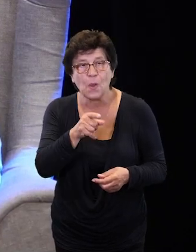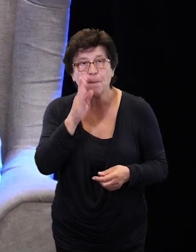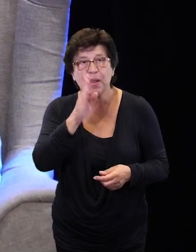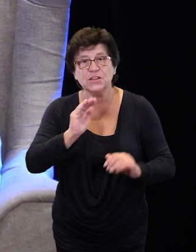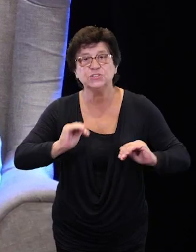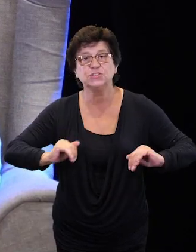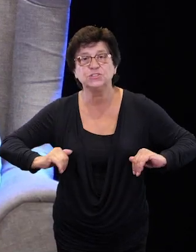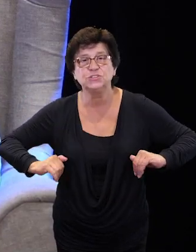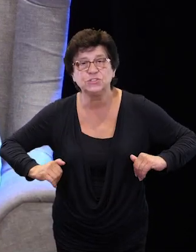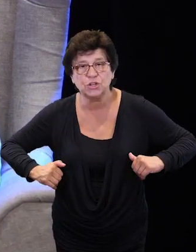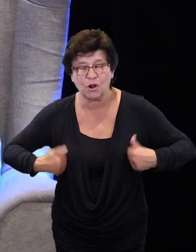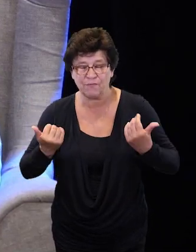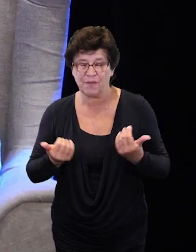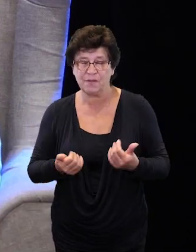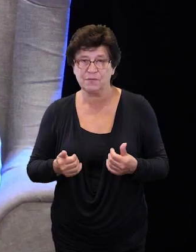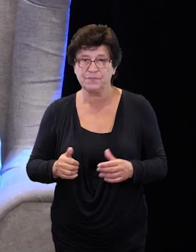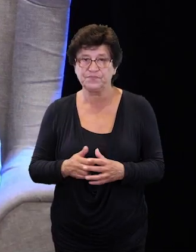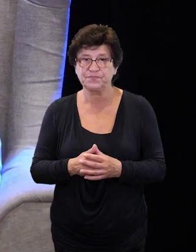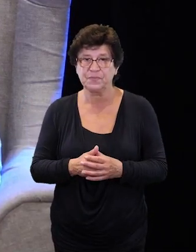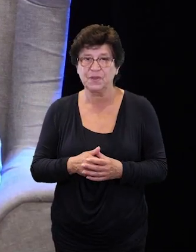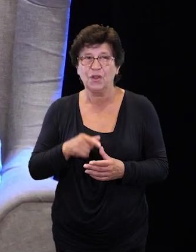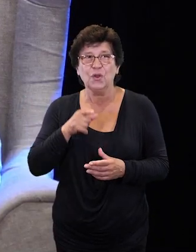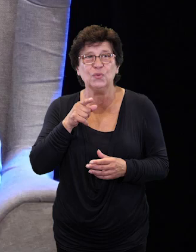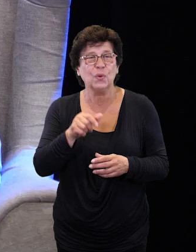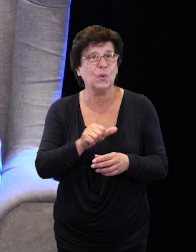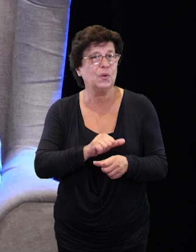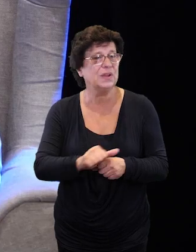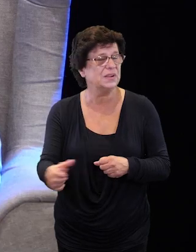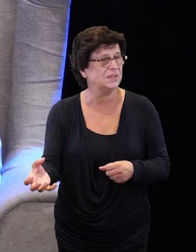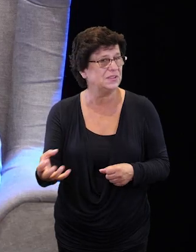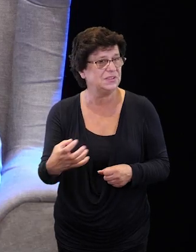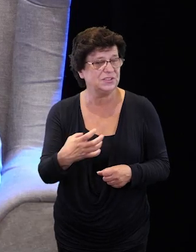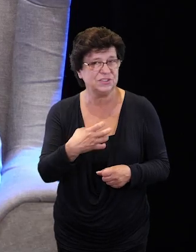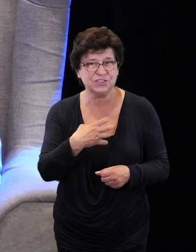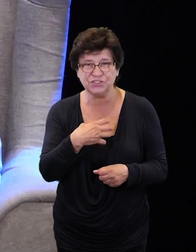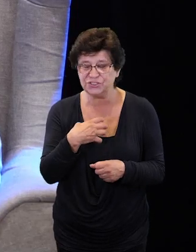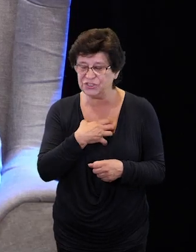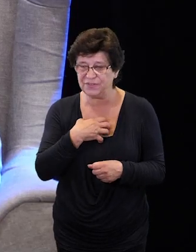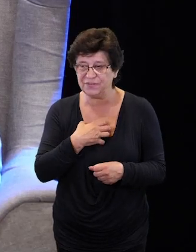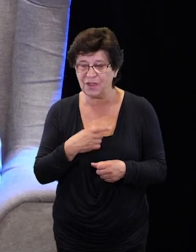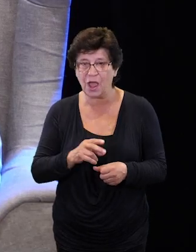I ja już nie wiem, jak dziwne objawy mi przynosili pacjenci, którzy nie pili wody.